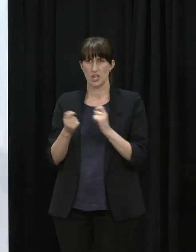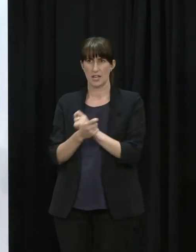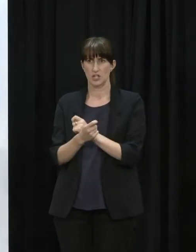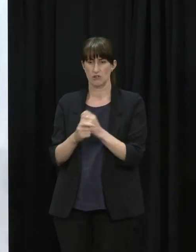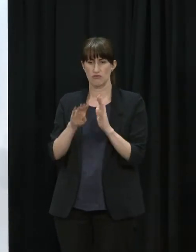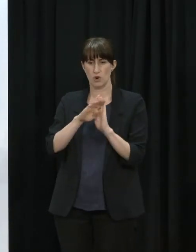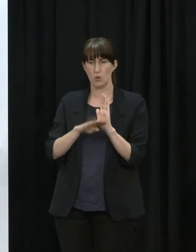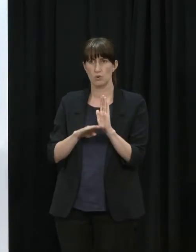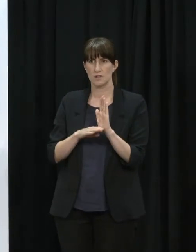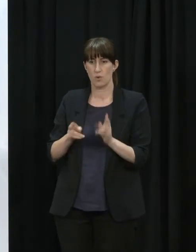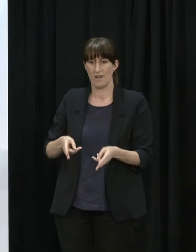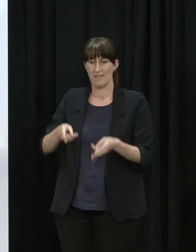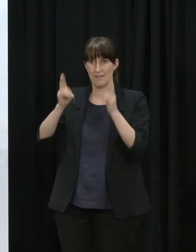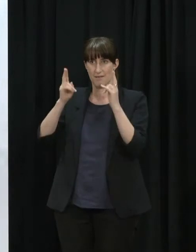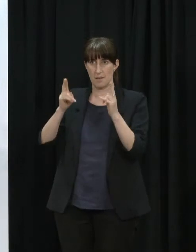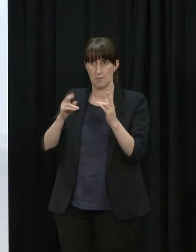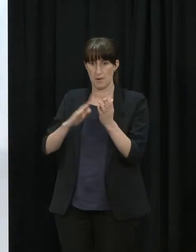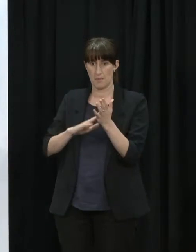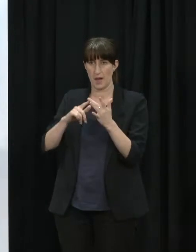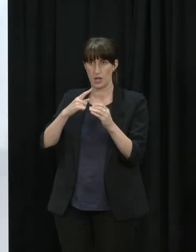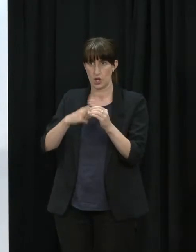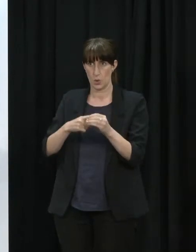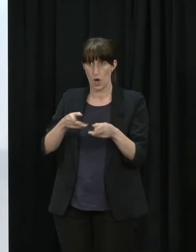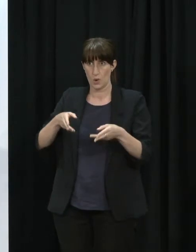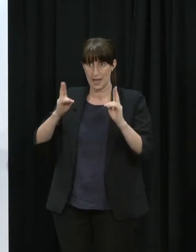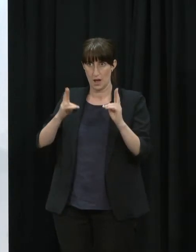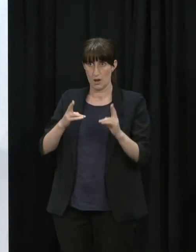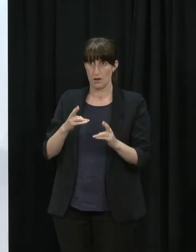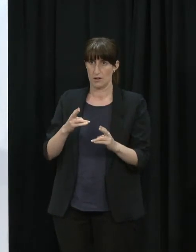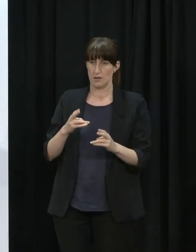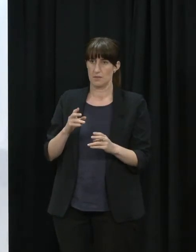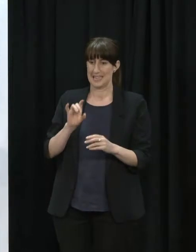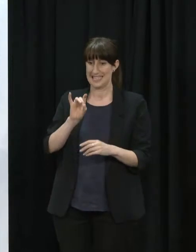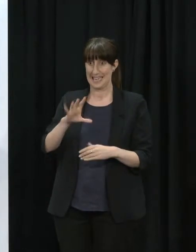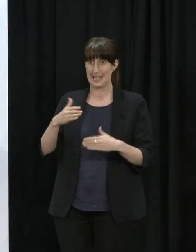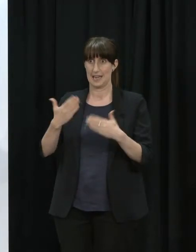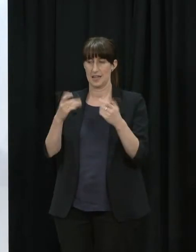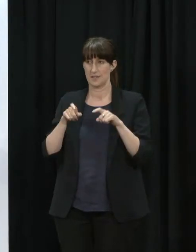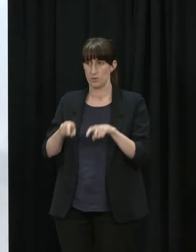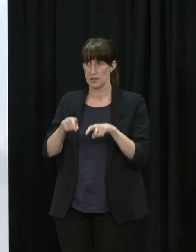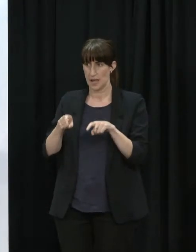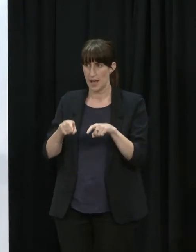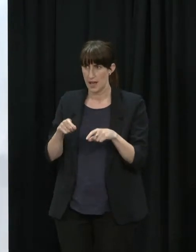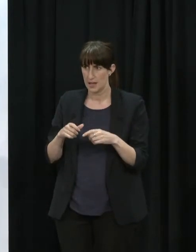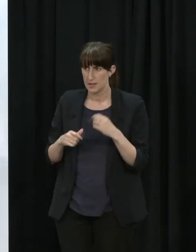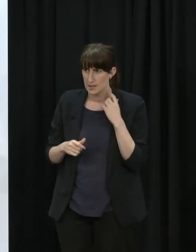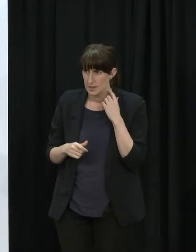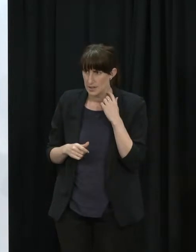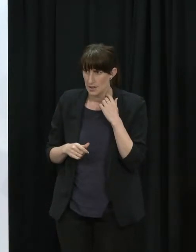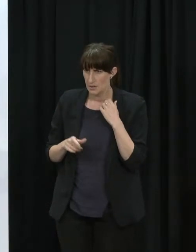whakarato rauemi whakatapua.